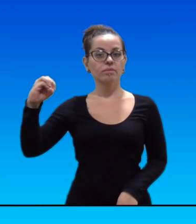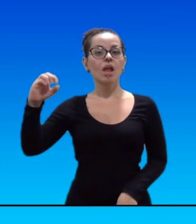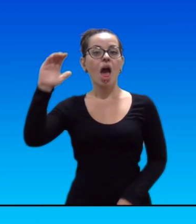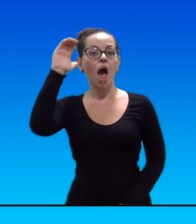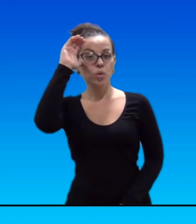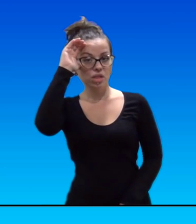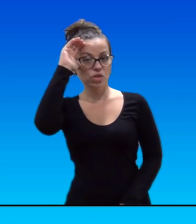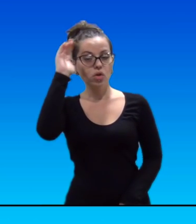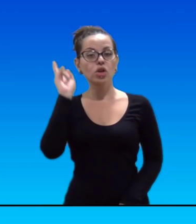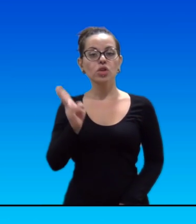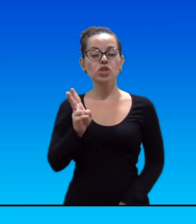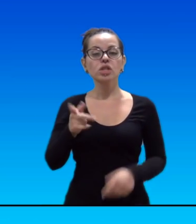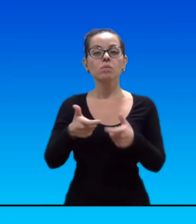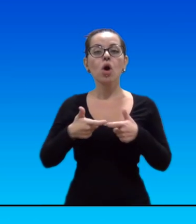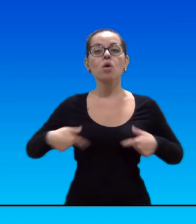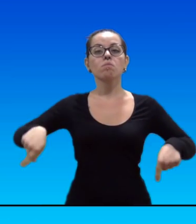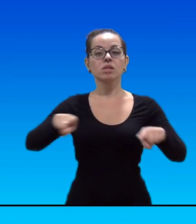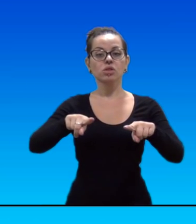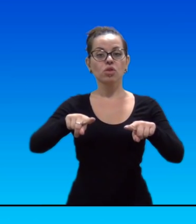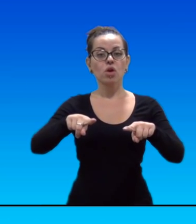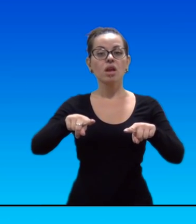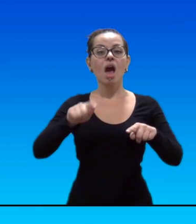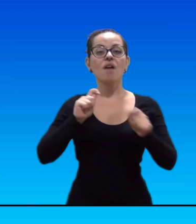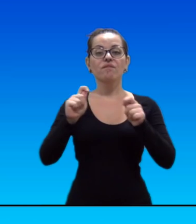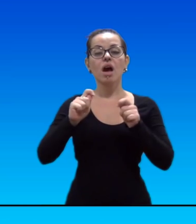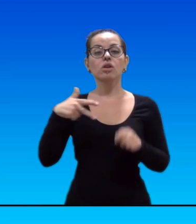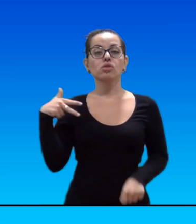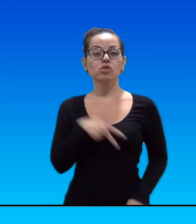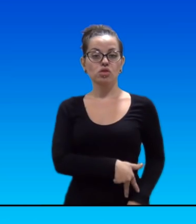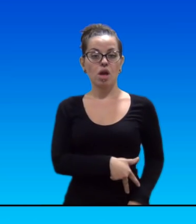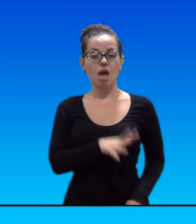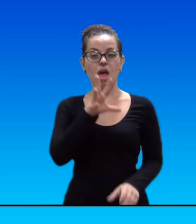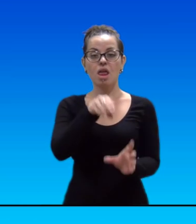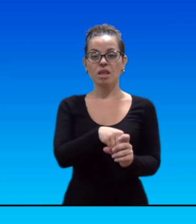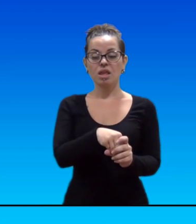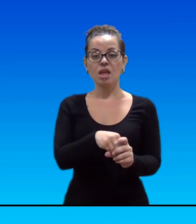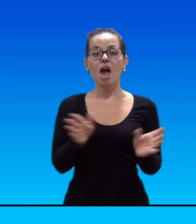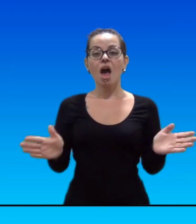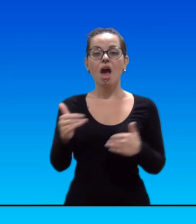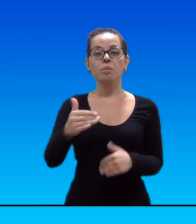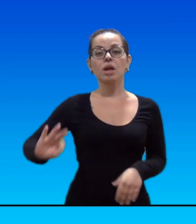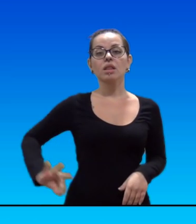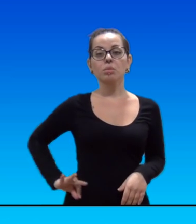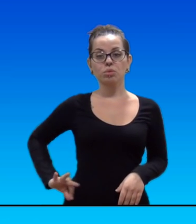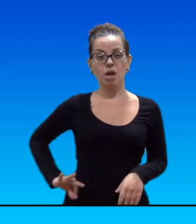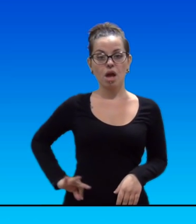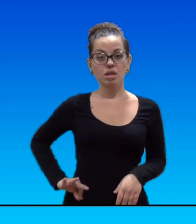è stata ascoltata in audizione presso la XII Commissione Affari Sociali della Camera dei Deputati,